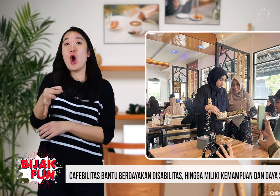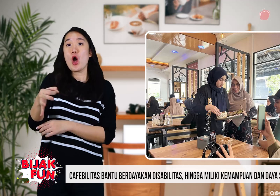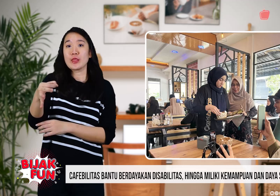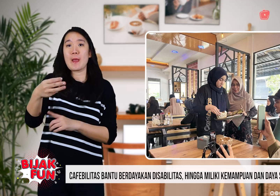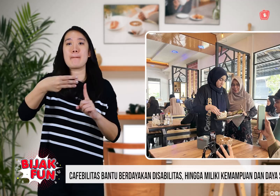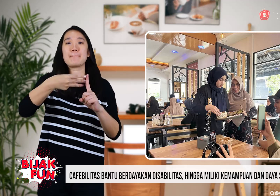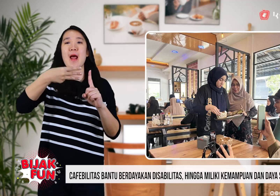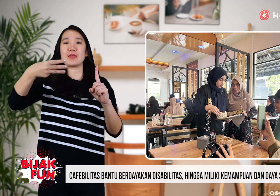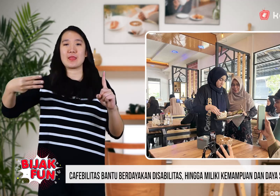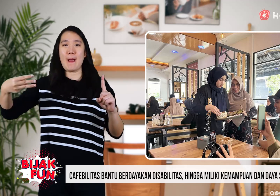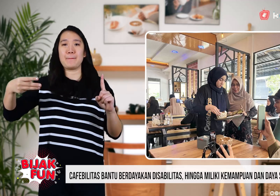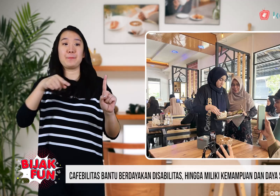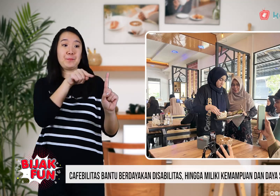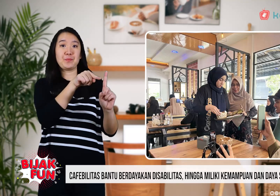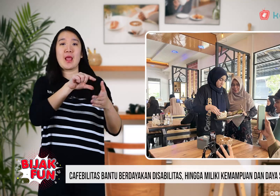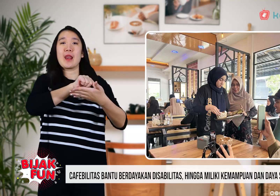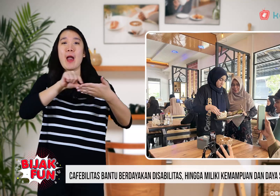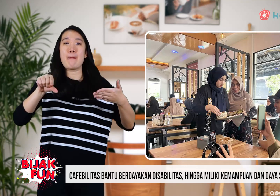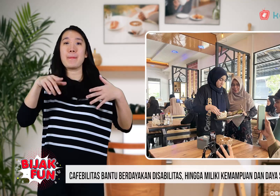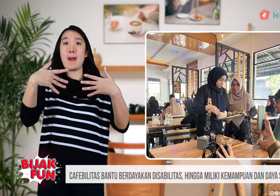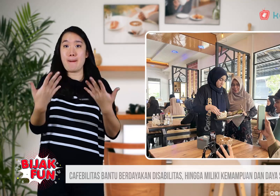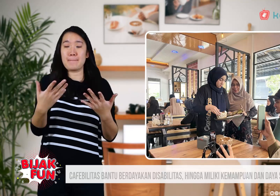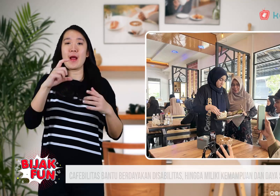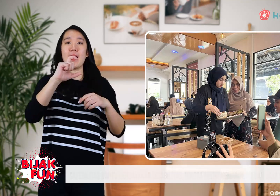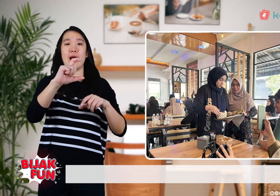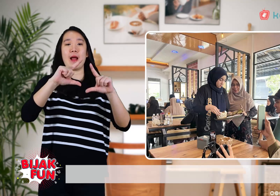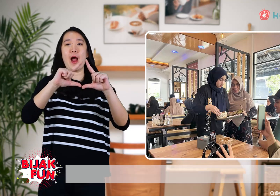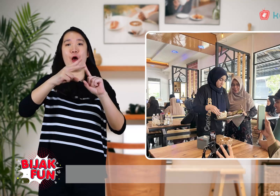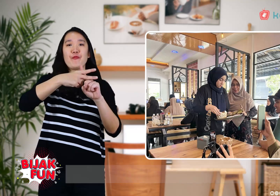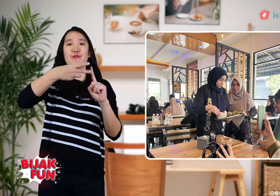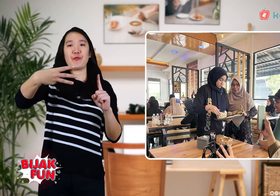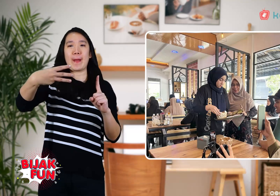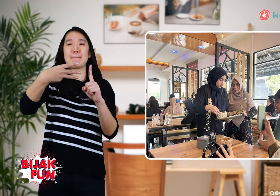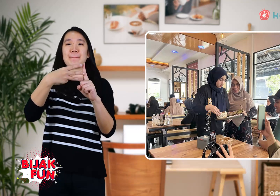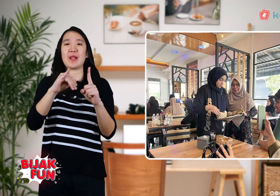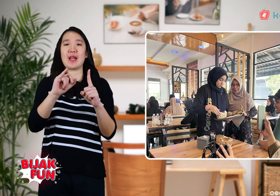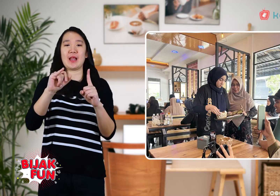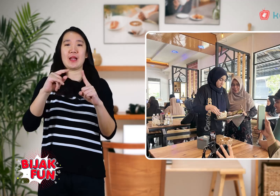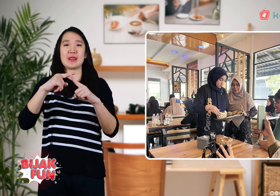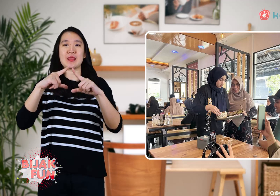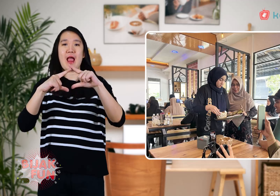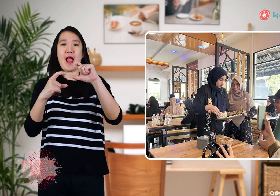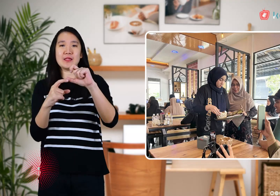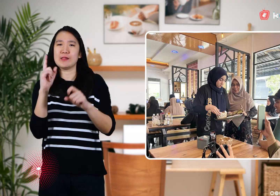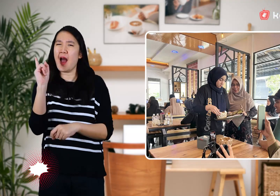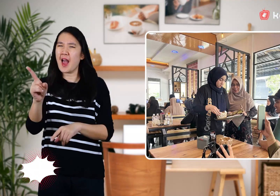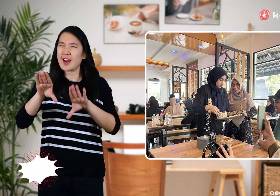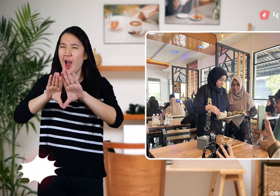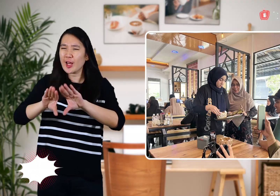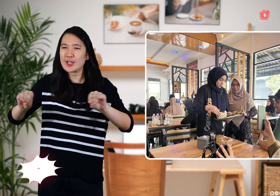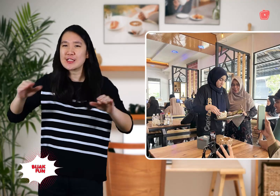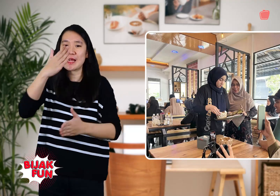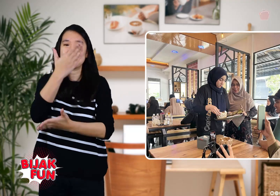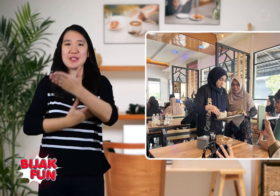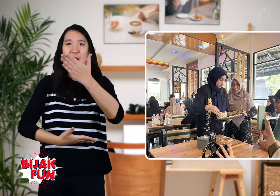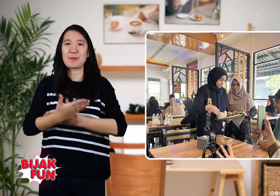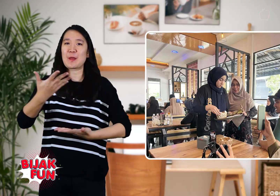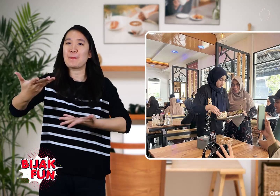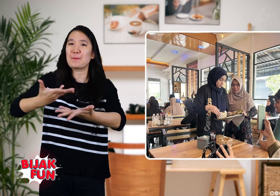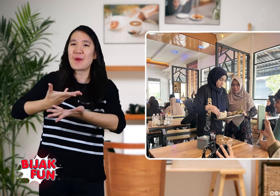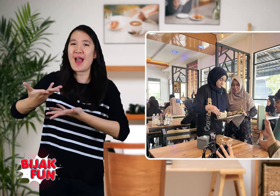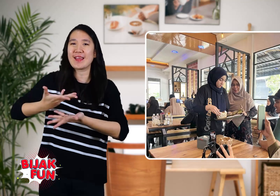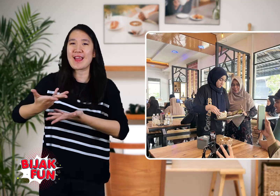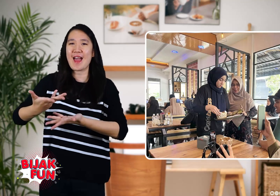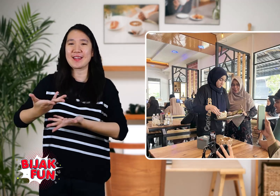namanya Cafebilitas yang juga ada disabilitas berkerja melayani.